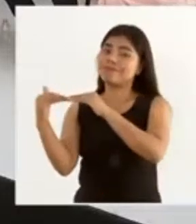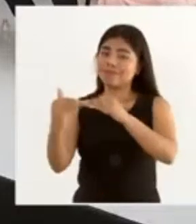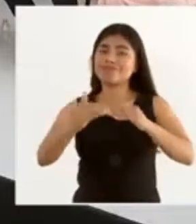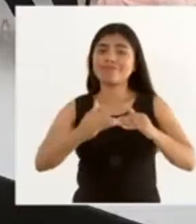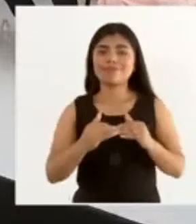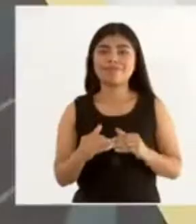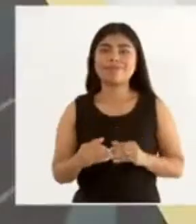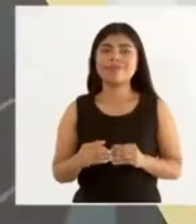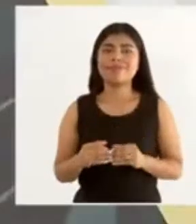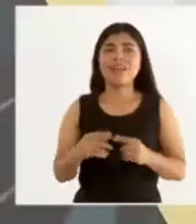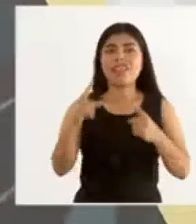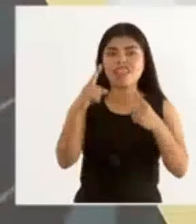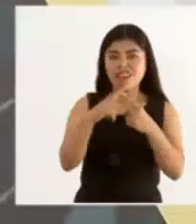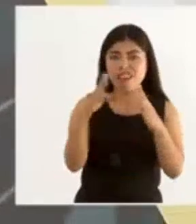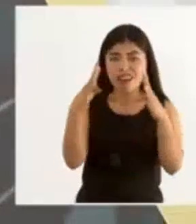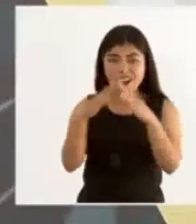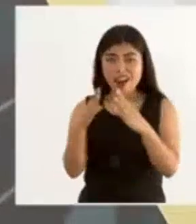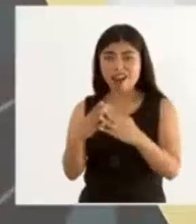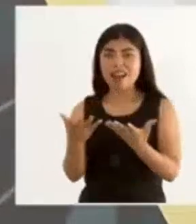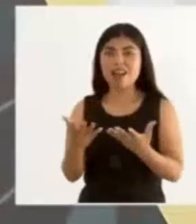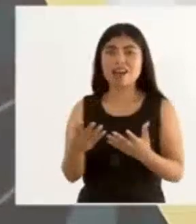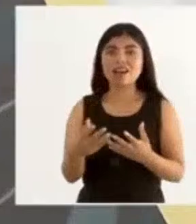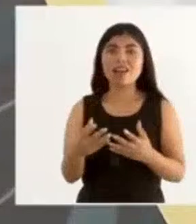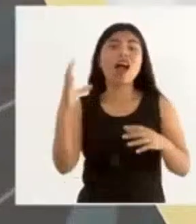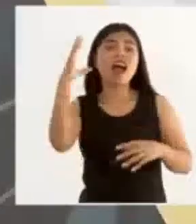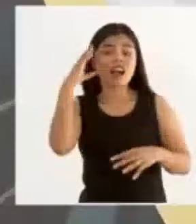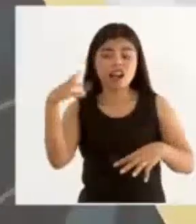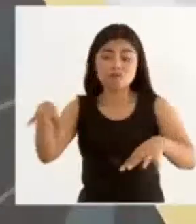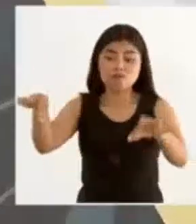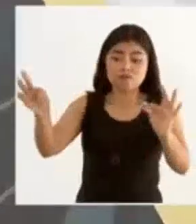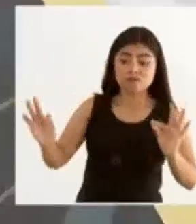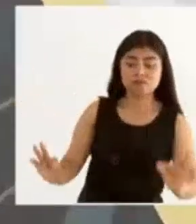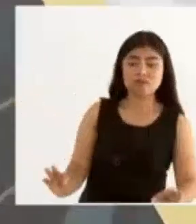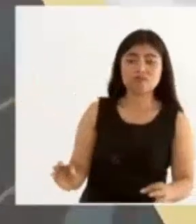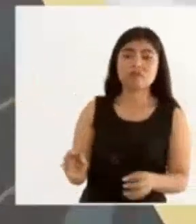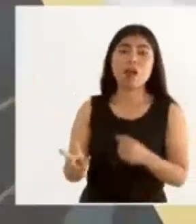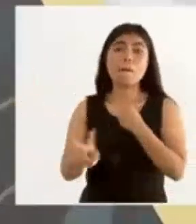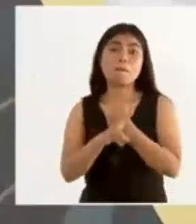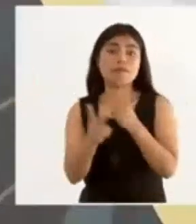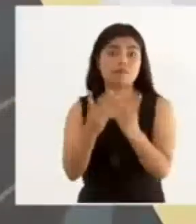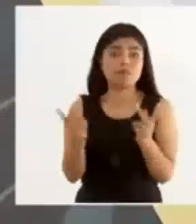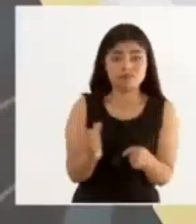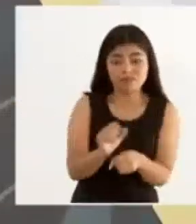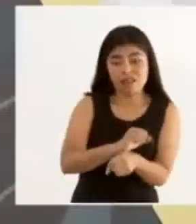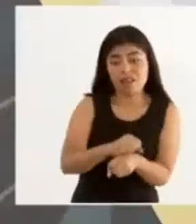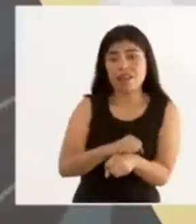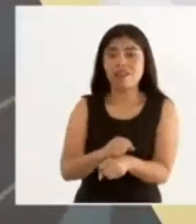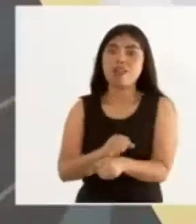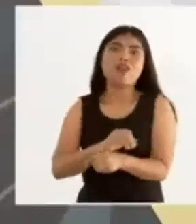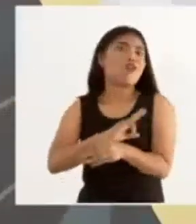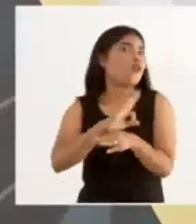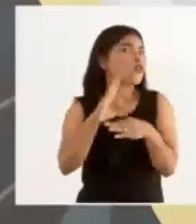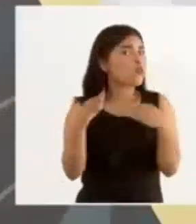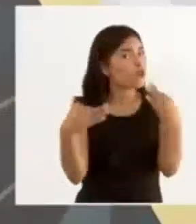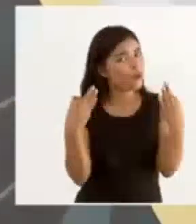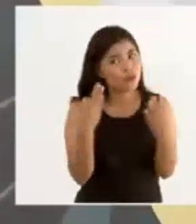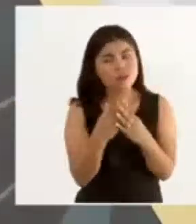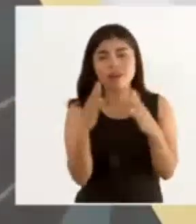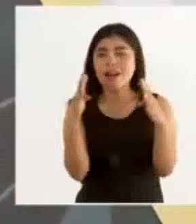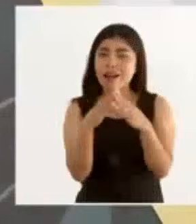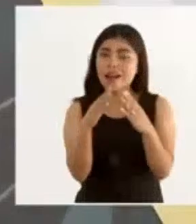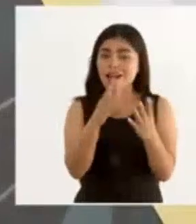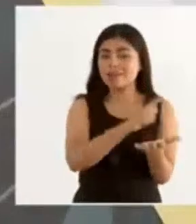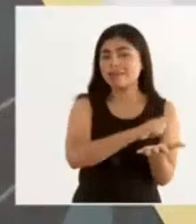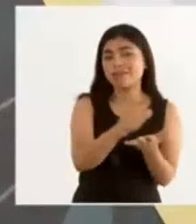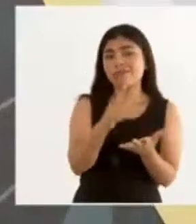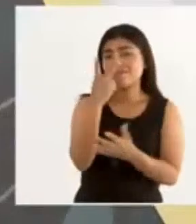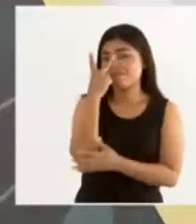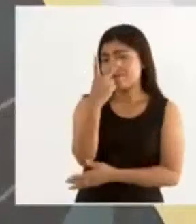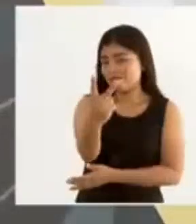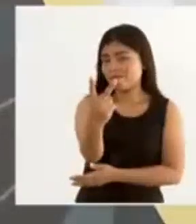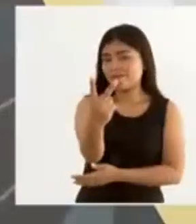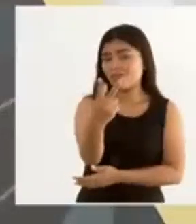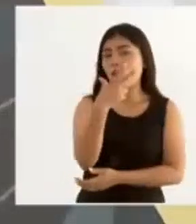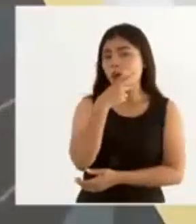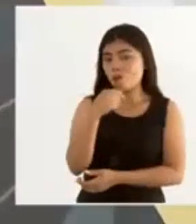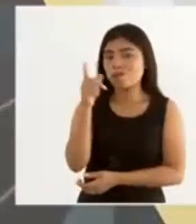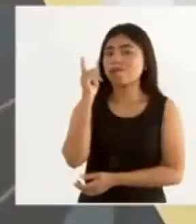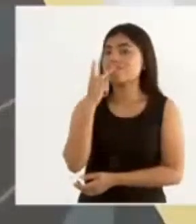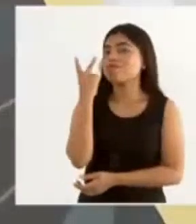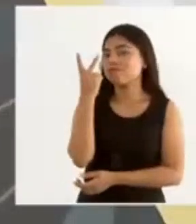El hombre también tiene que tender la cama, lavar los trastes, barrer, todo. Es trabajo de los dos.